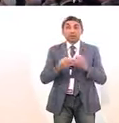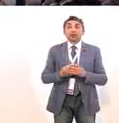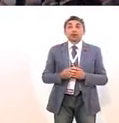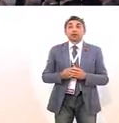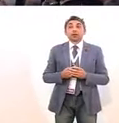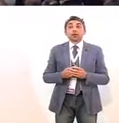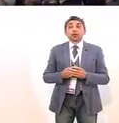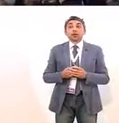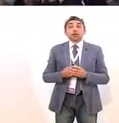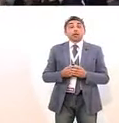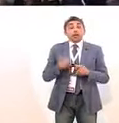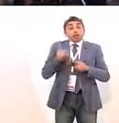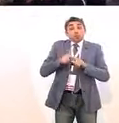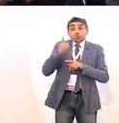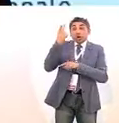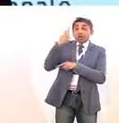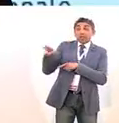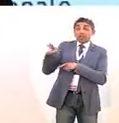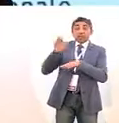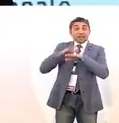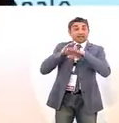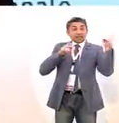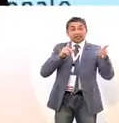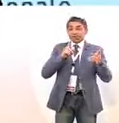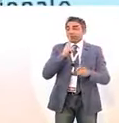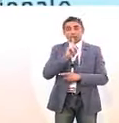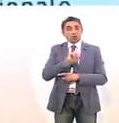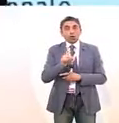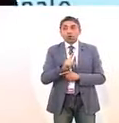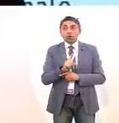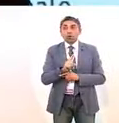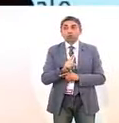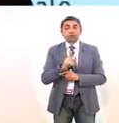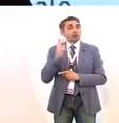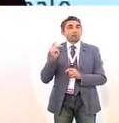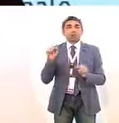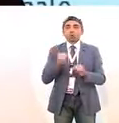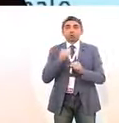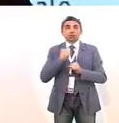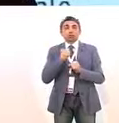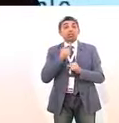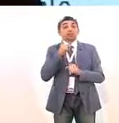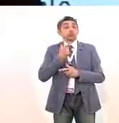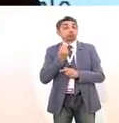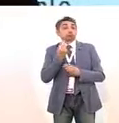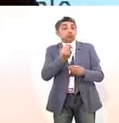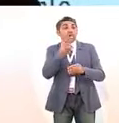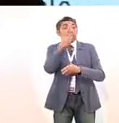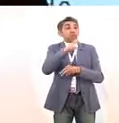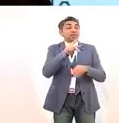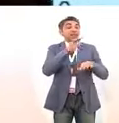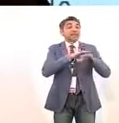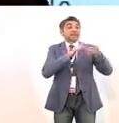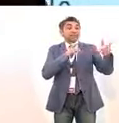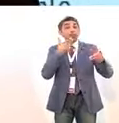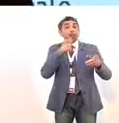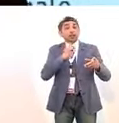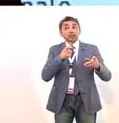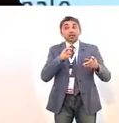dei veti alla nostra sinistra. Non possiamo farlo sapendo che noi non rinunciamo alle